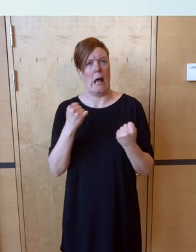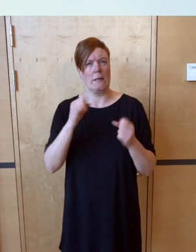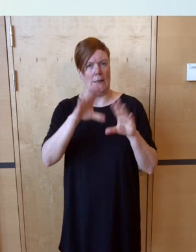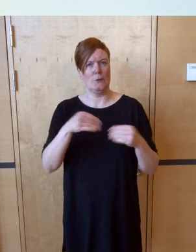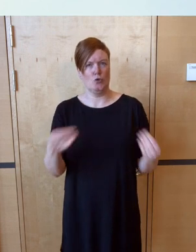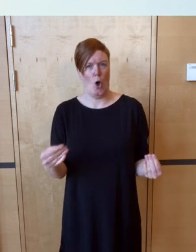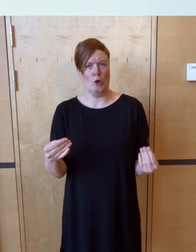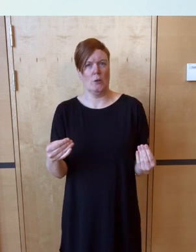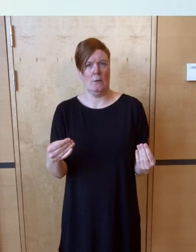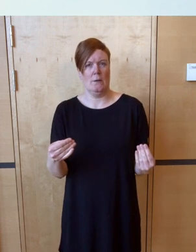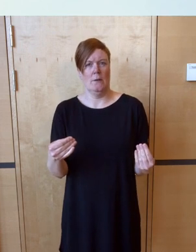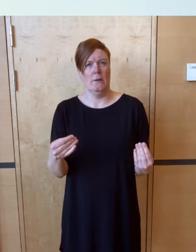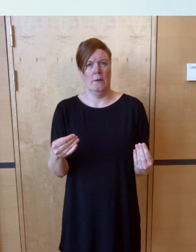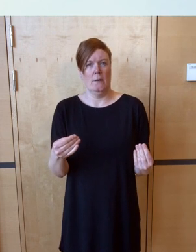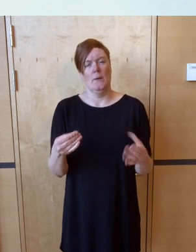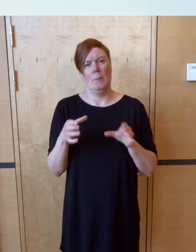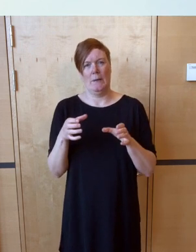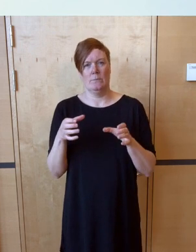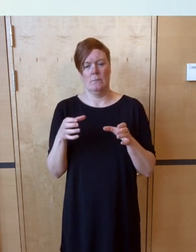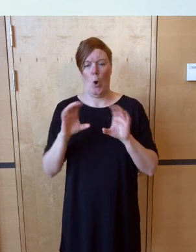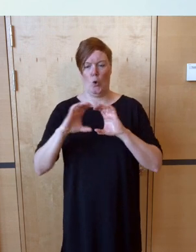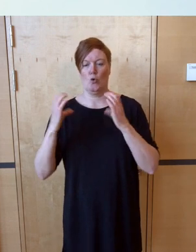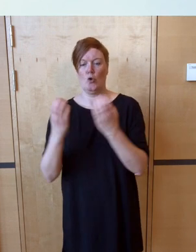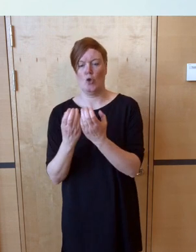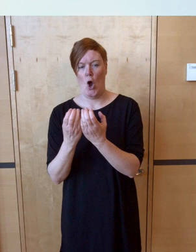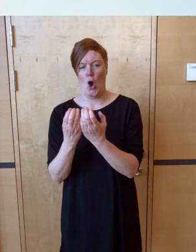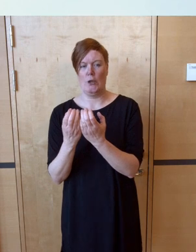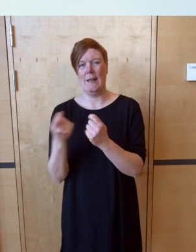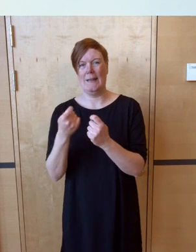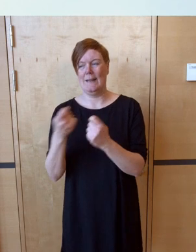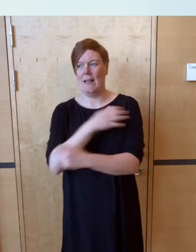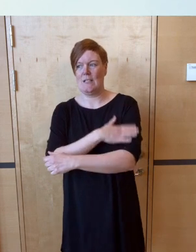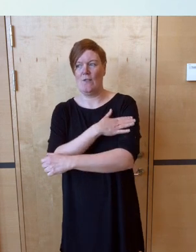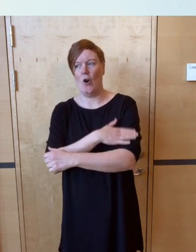Gissa syskonen Men jag kommer att Gå igenom lite delar som var